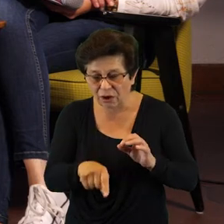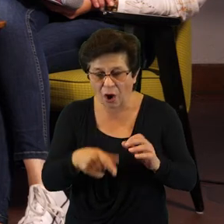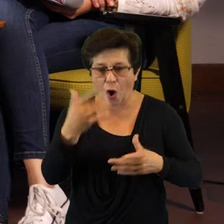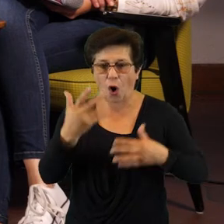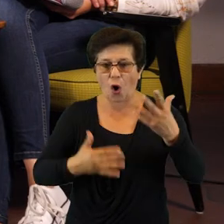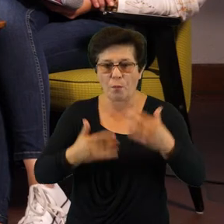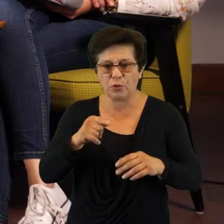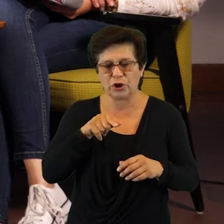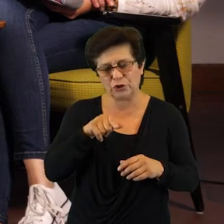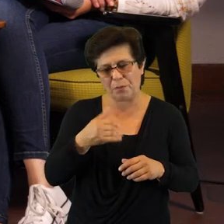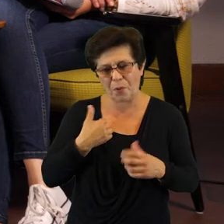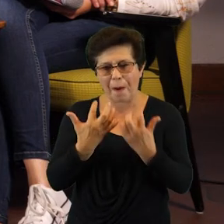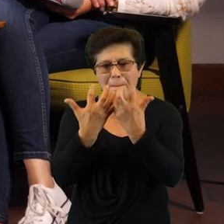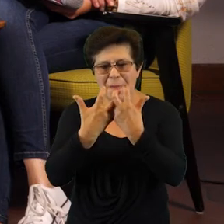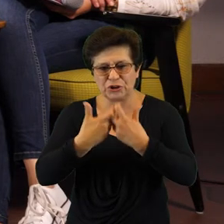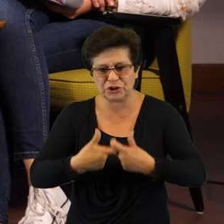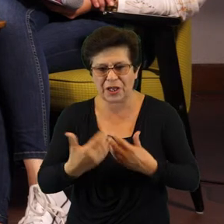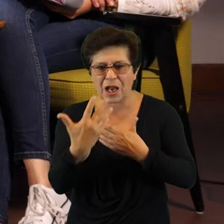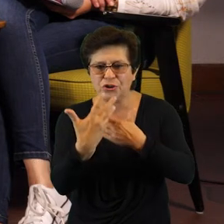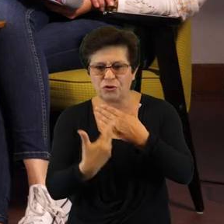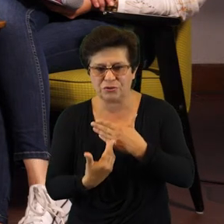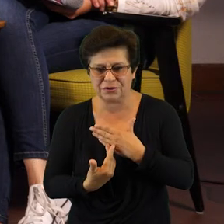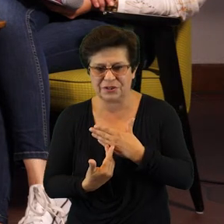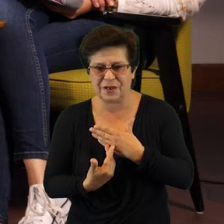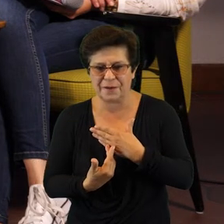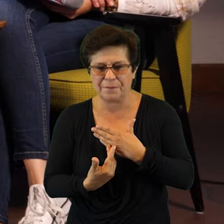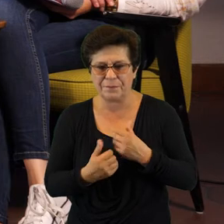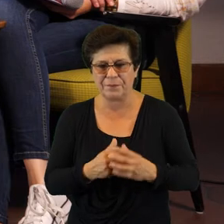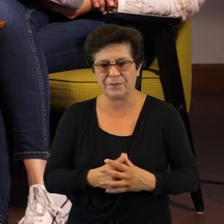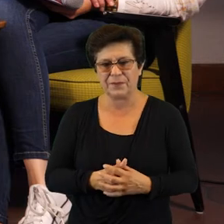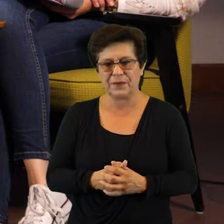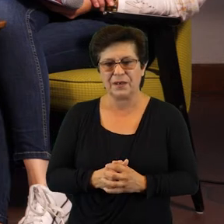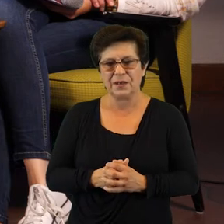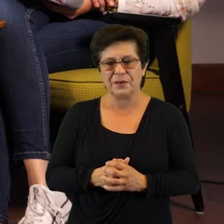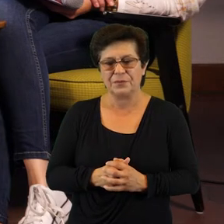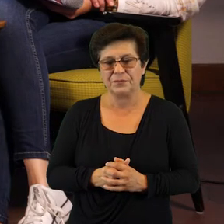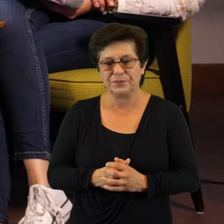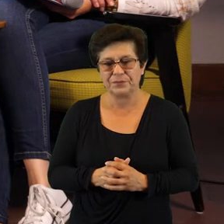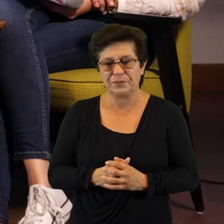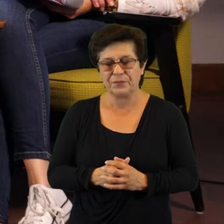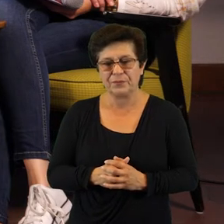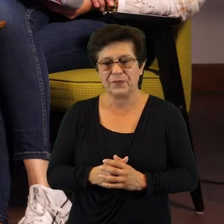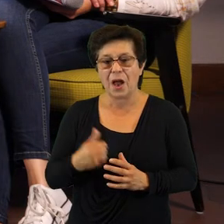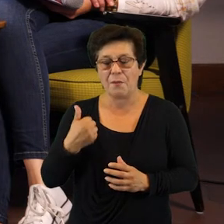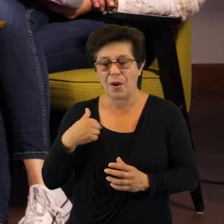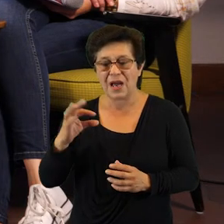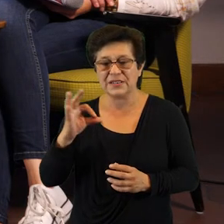I został zarekomendowany przez Stanisława Staszica do Towarzystwa Przyjaciół Nauk.